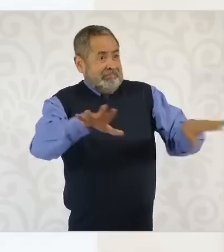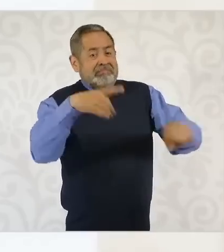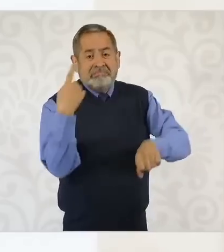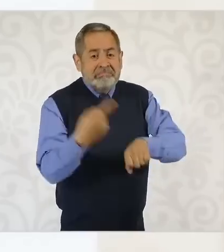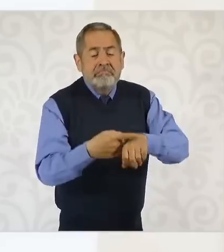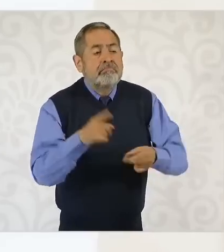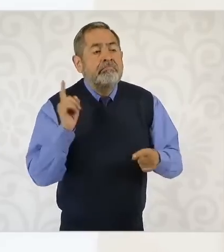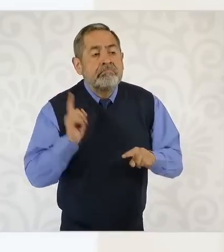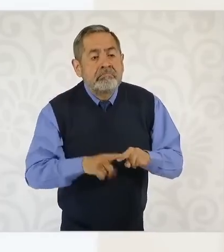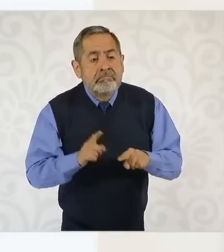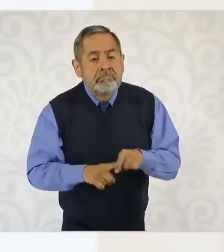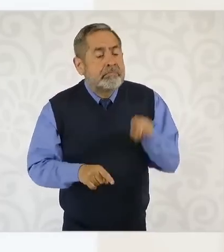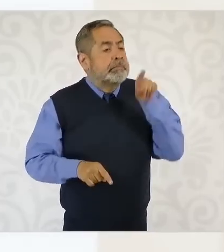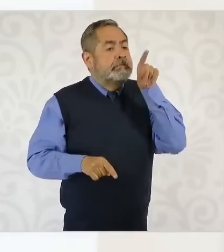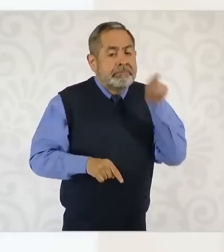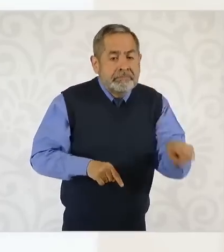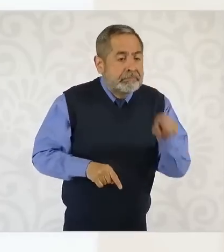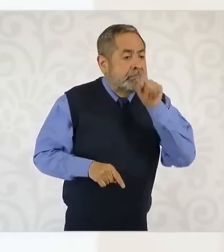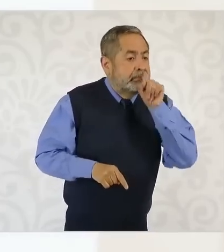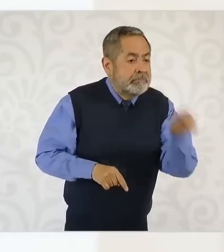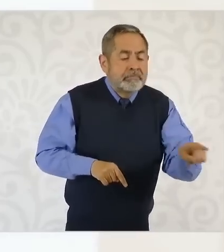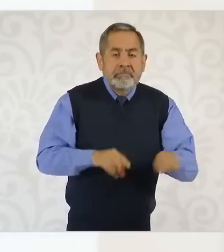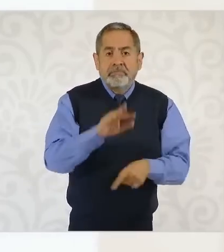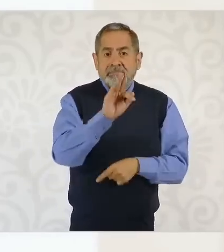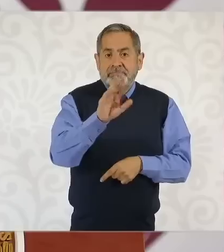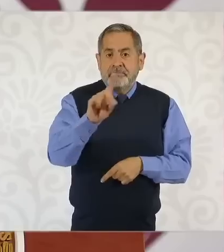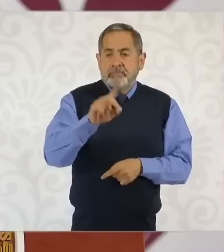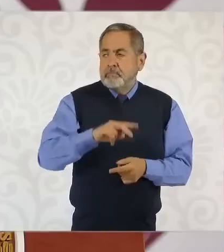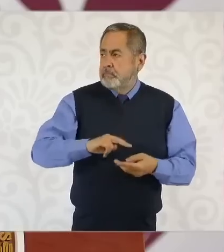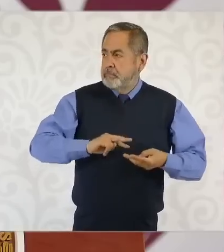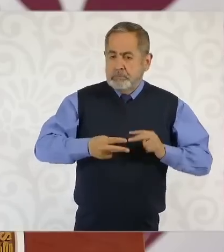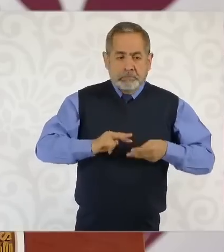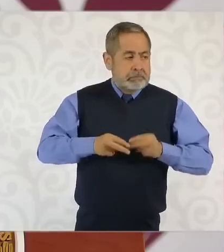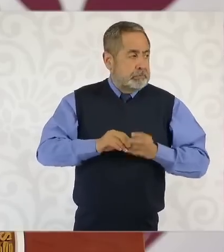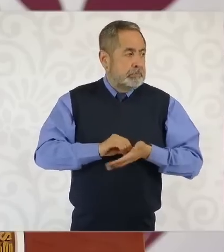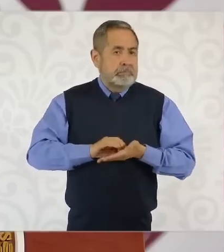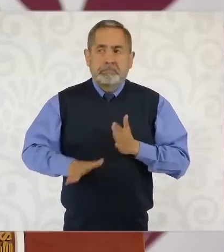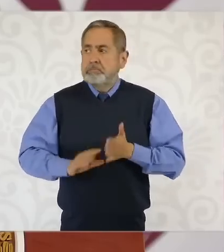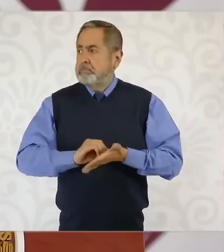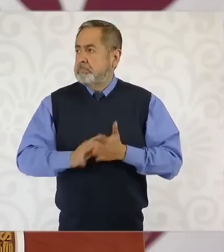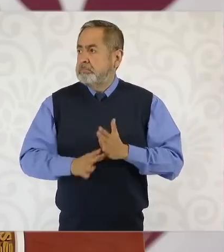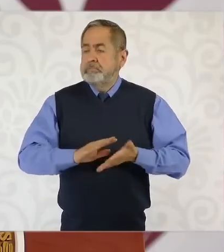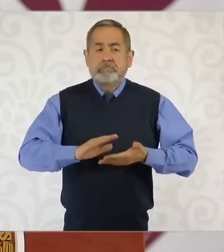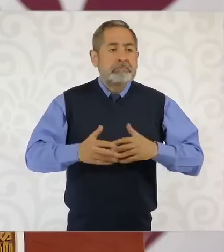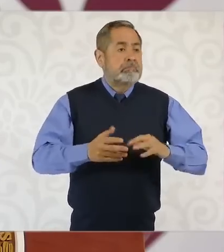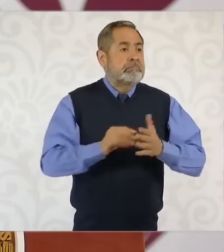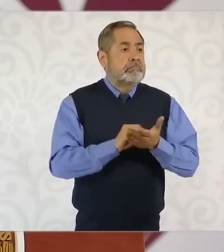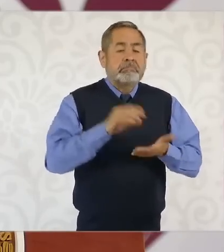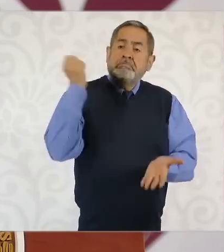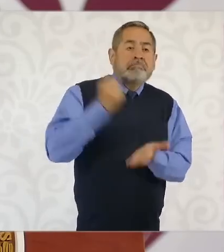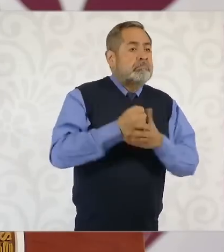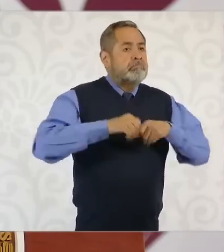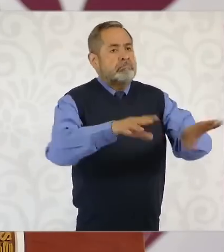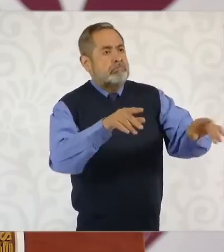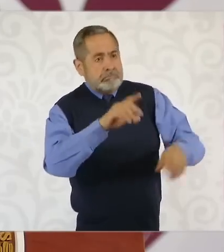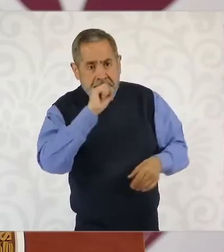basó en información alterada para la aprobación de la propia fda la coordinación entre ambas